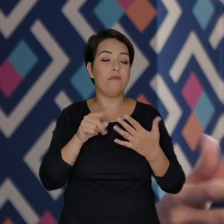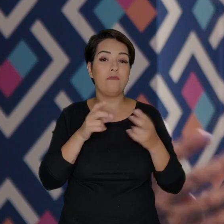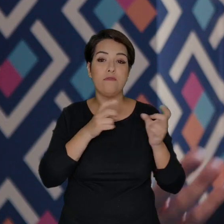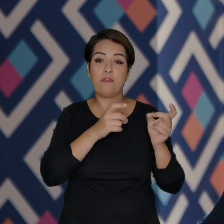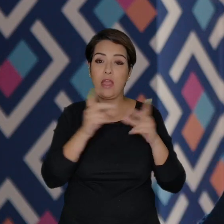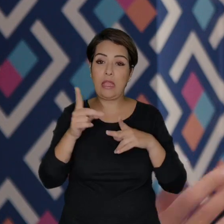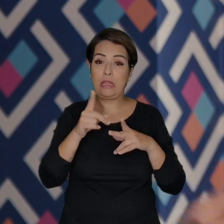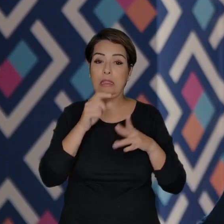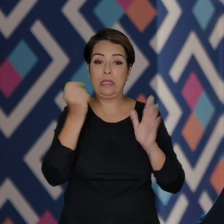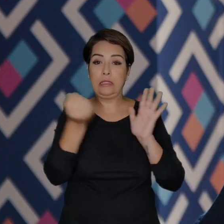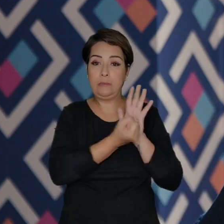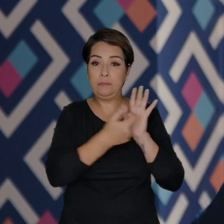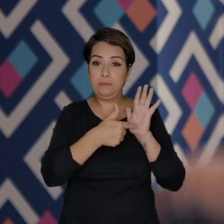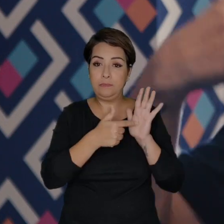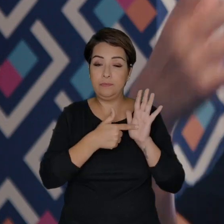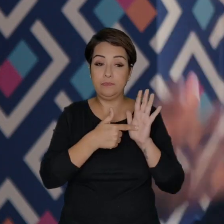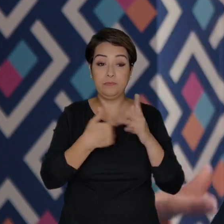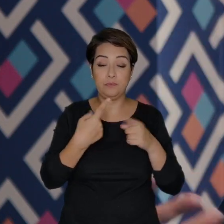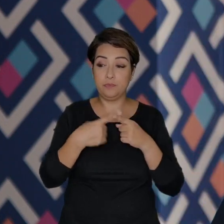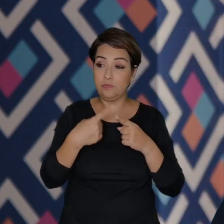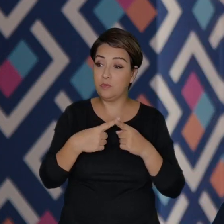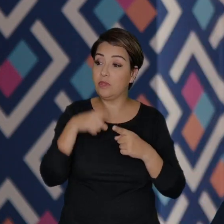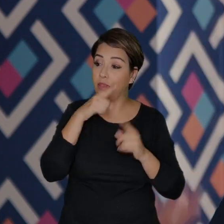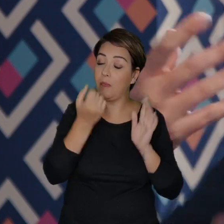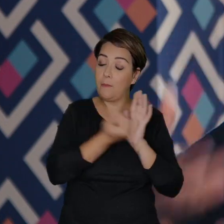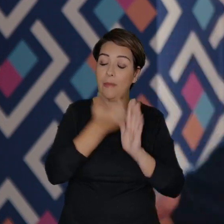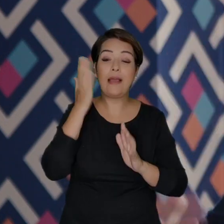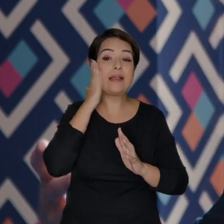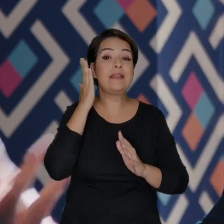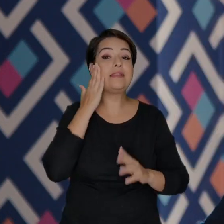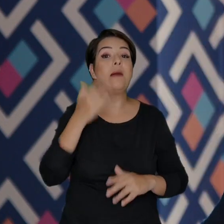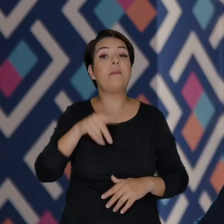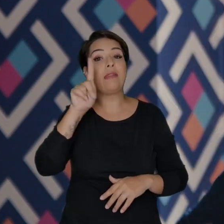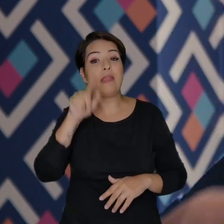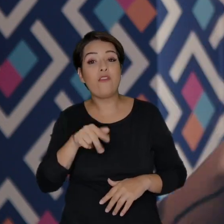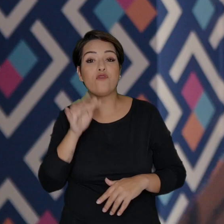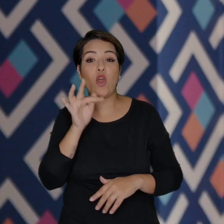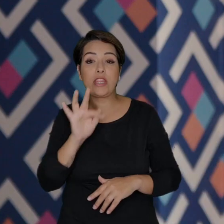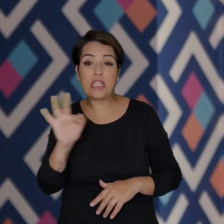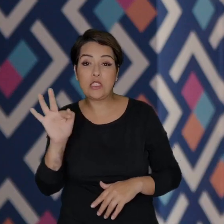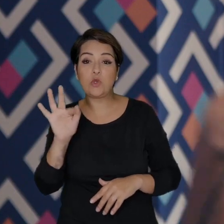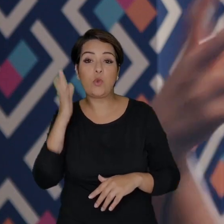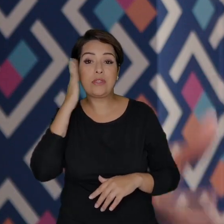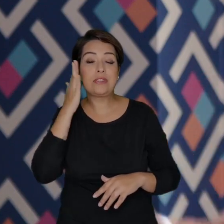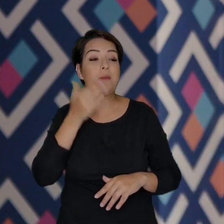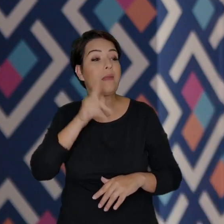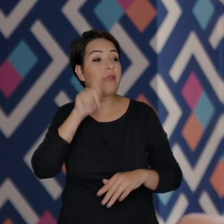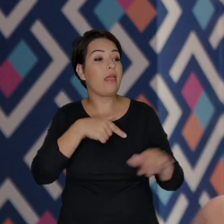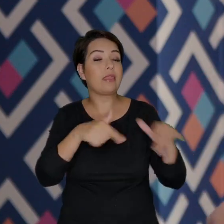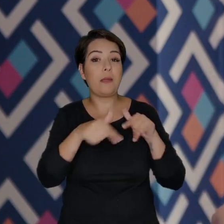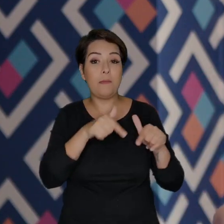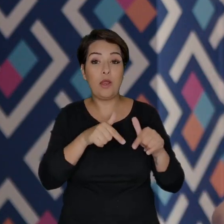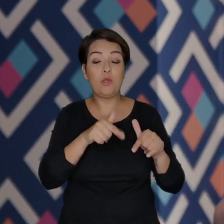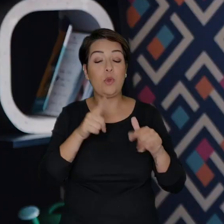Isso mostra pra gente que a própria marca sabe quem são esses fornecedores, sabe quem são esses trabalhadores.